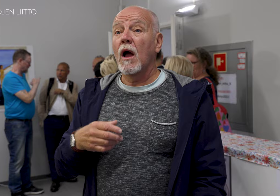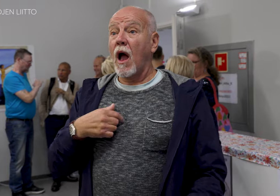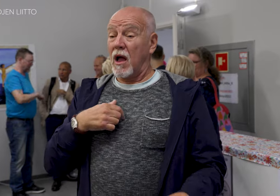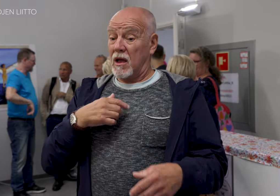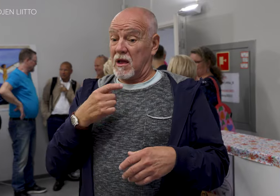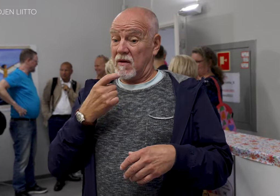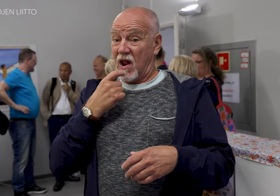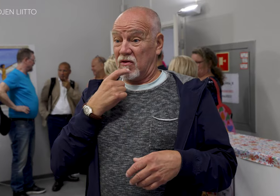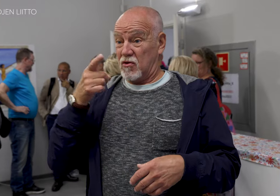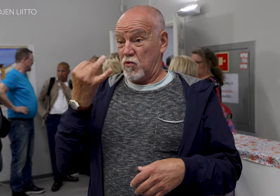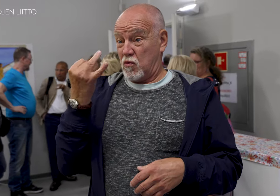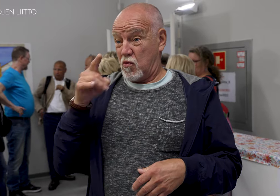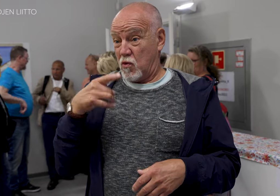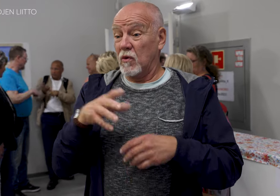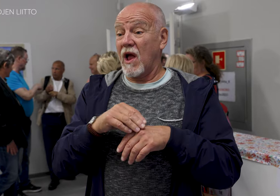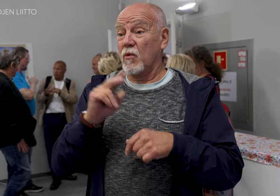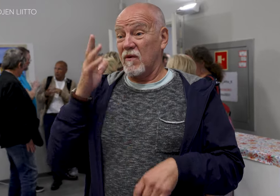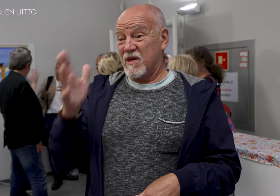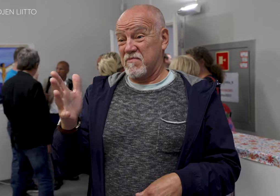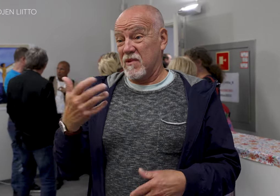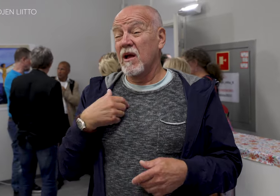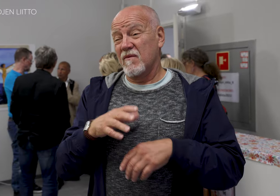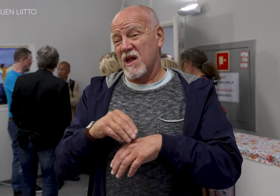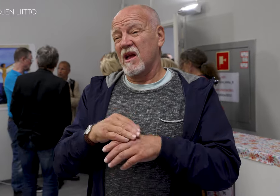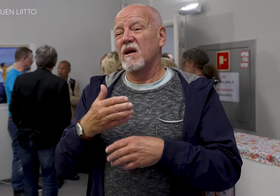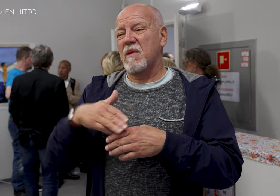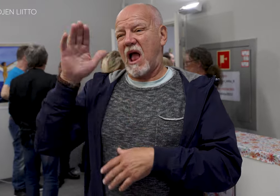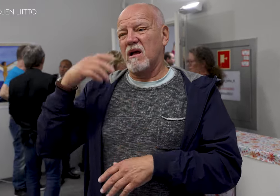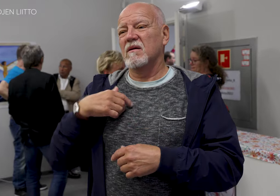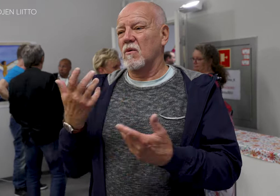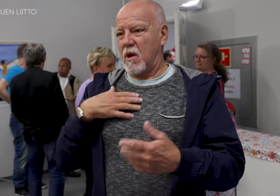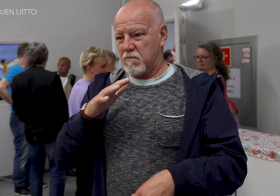Olen asunut elämästäni 17 vuotta Suomessa ja 50 vuotta Ruotsissa, - joten koen itseni enemmän ruotsalaiseksi.